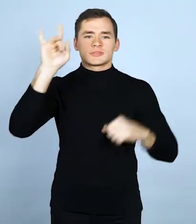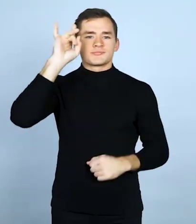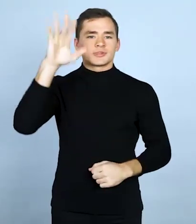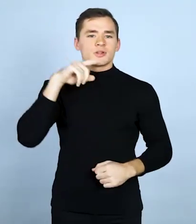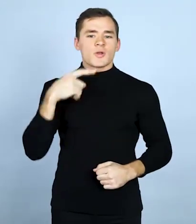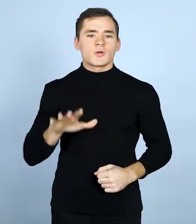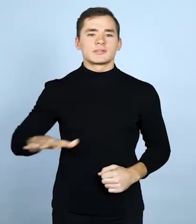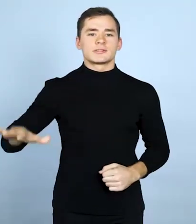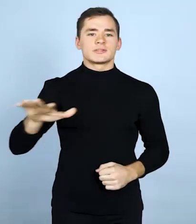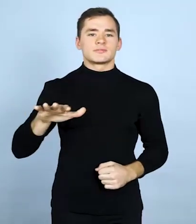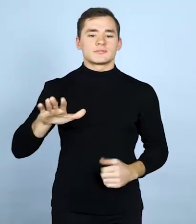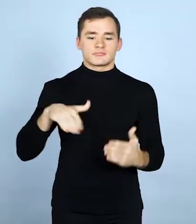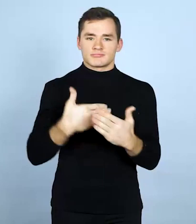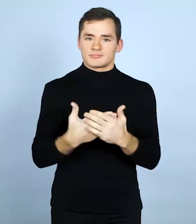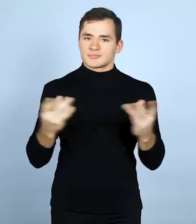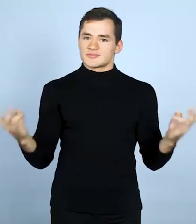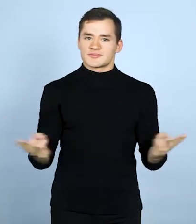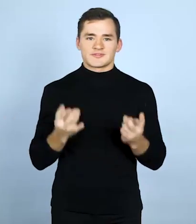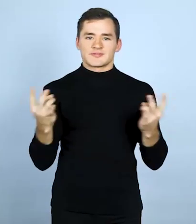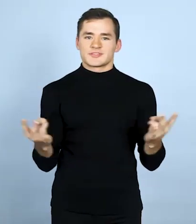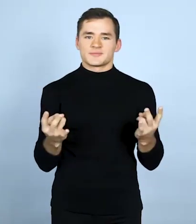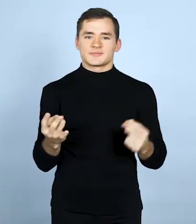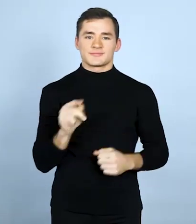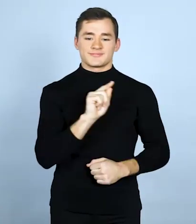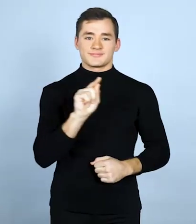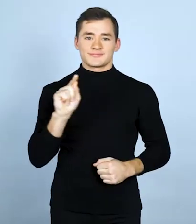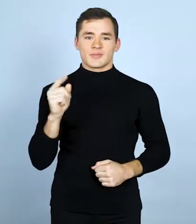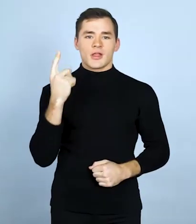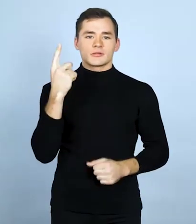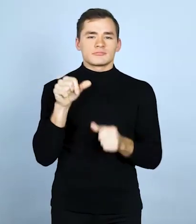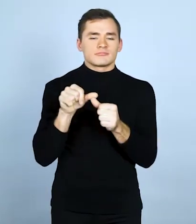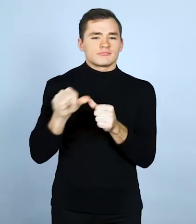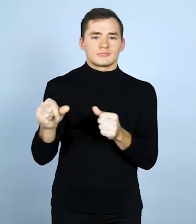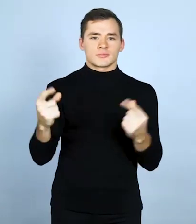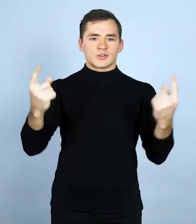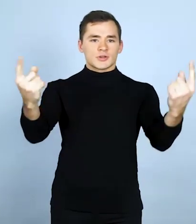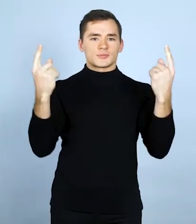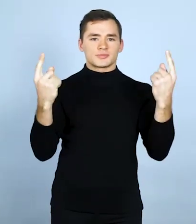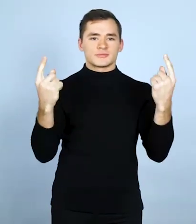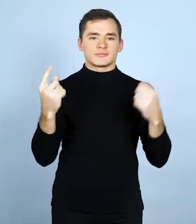иконостасов на Руси, он до сих пор остается одним из самых больших.